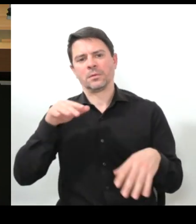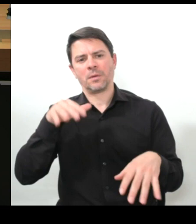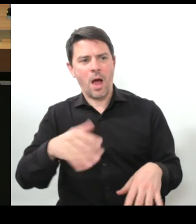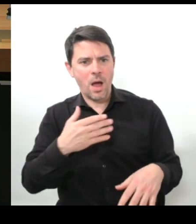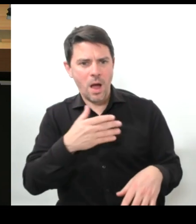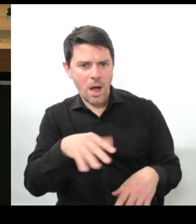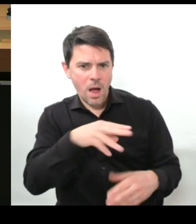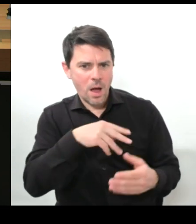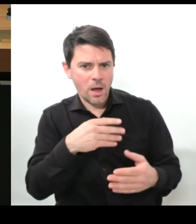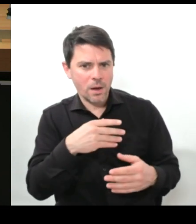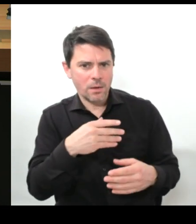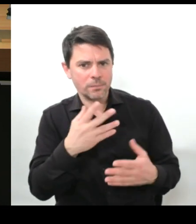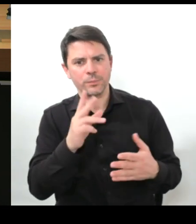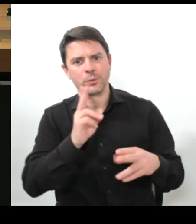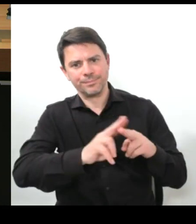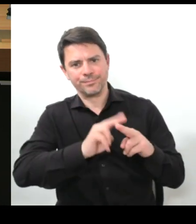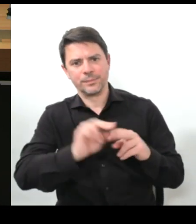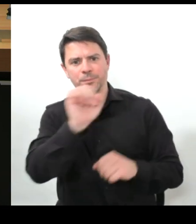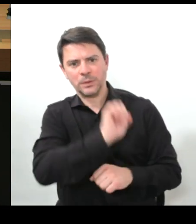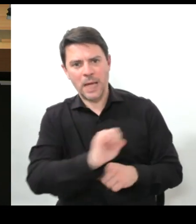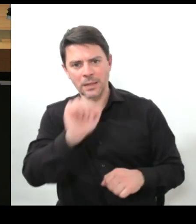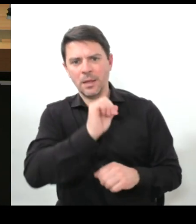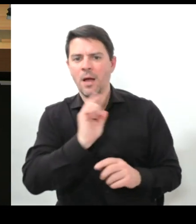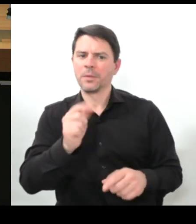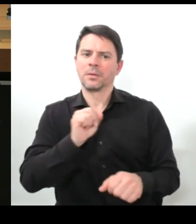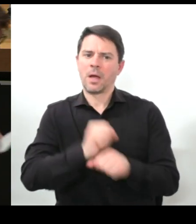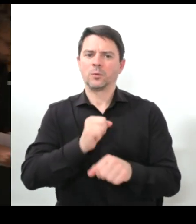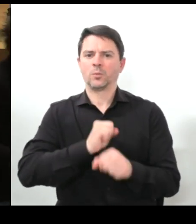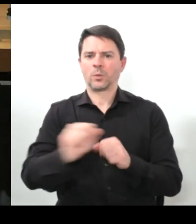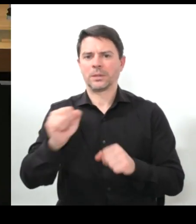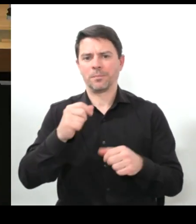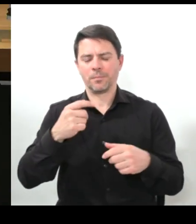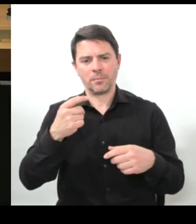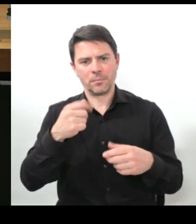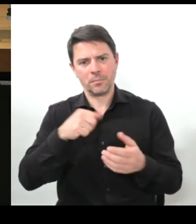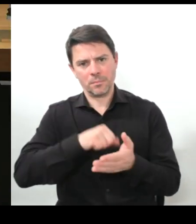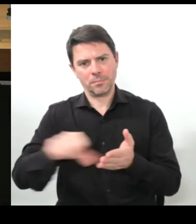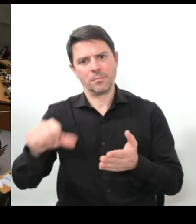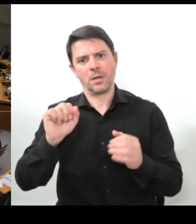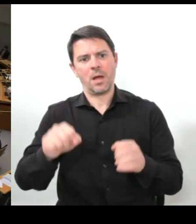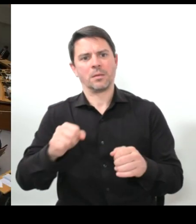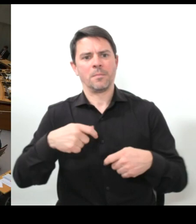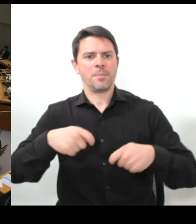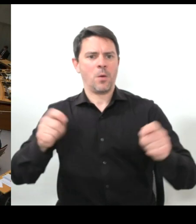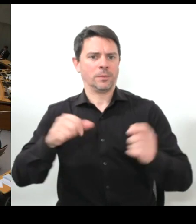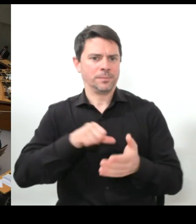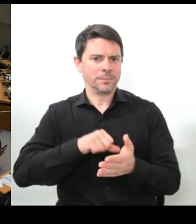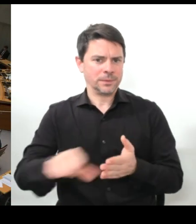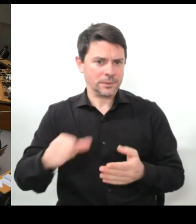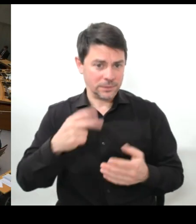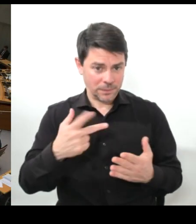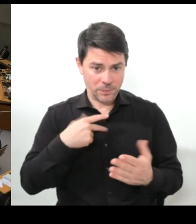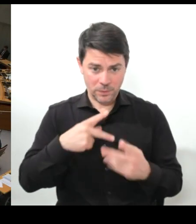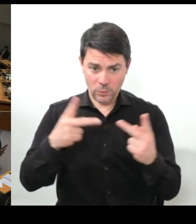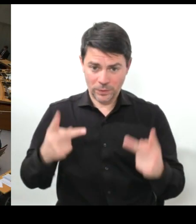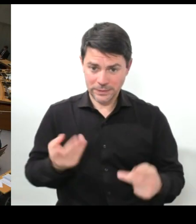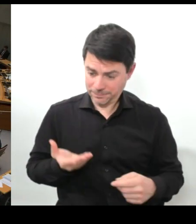heute schon in den Wohnungen wohnen und die Mieter, sondern auch für die von morgen. Vielen Dank. (Beifall) (Rednerwechsel) Vielen Dank.